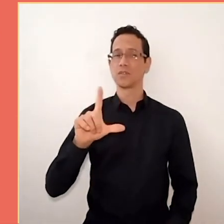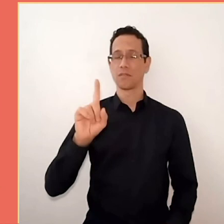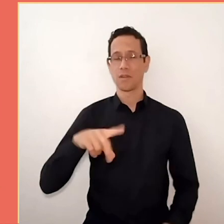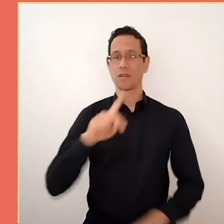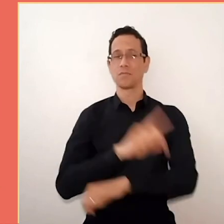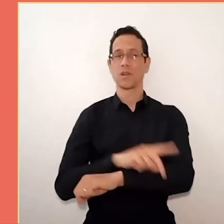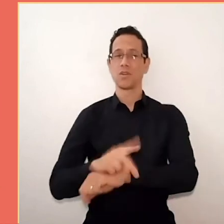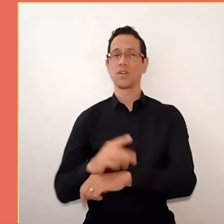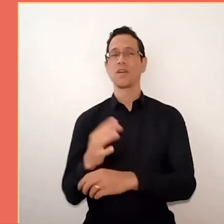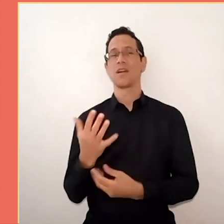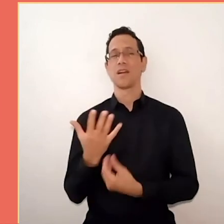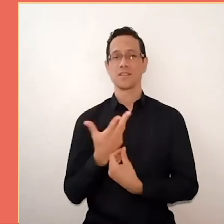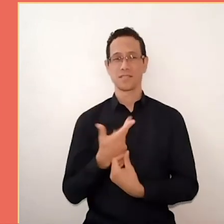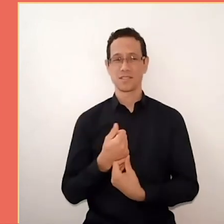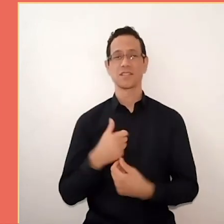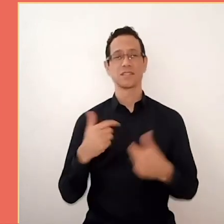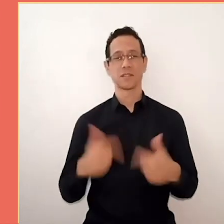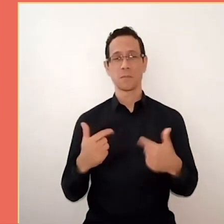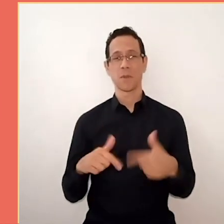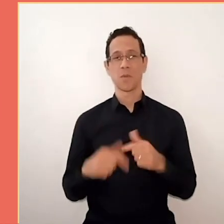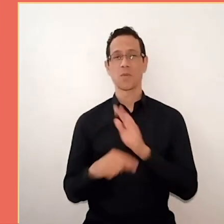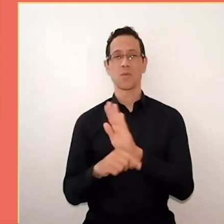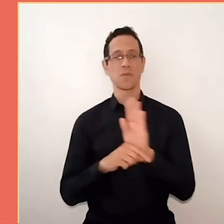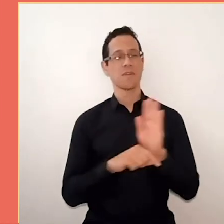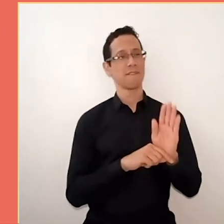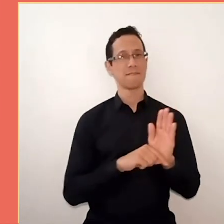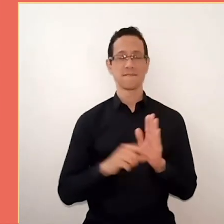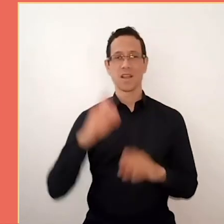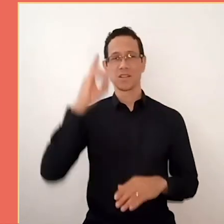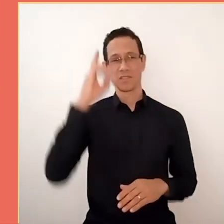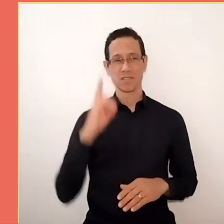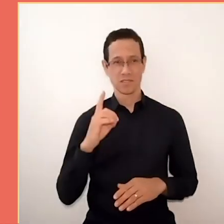ela trabalhou com produção e assistência em direção de filmes publicitários,